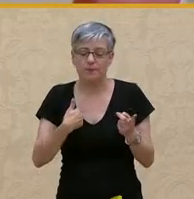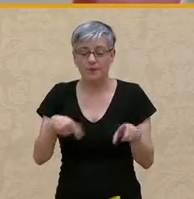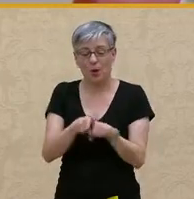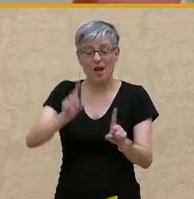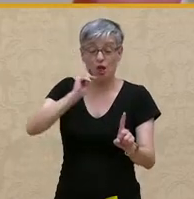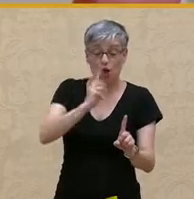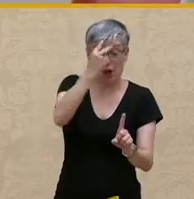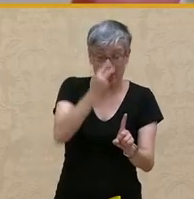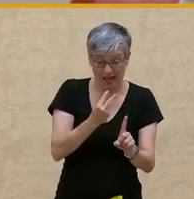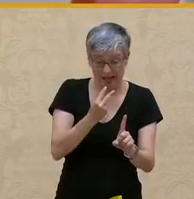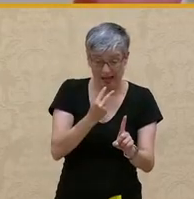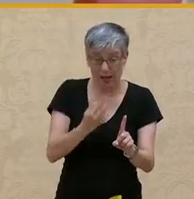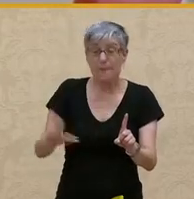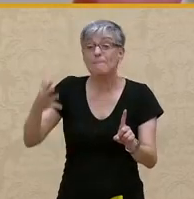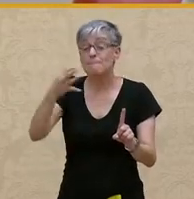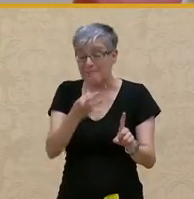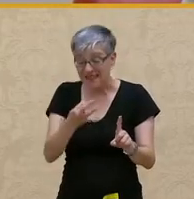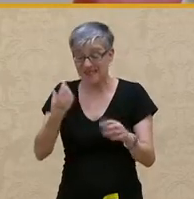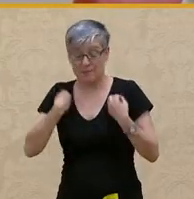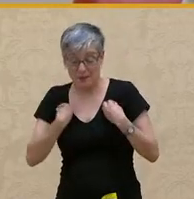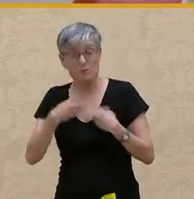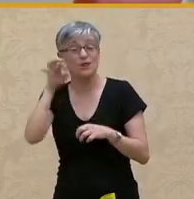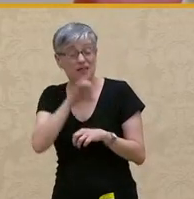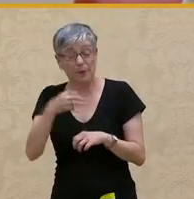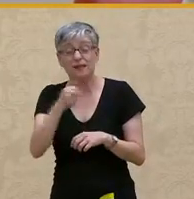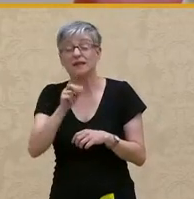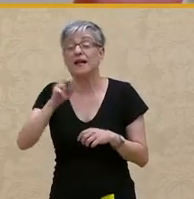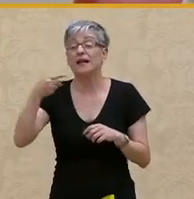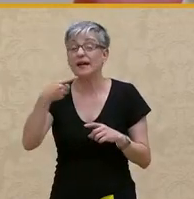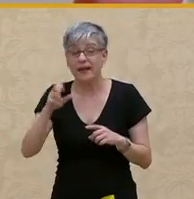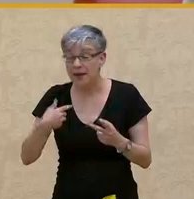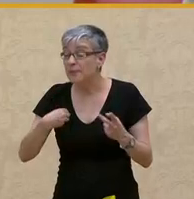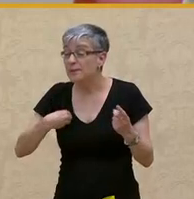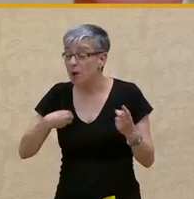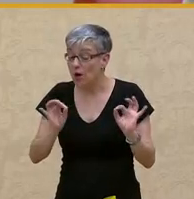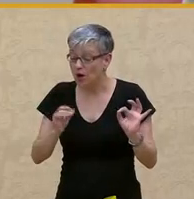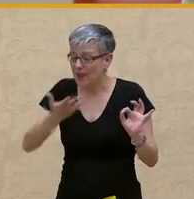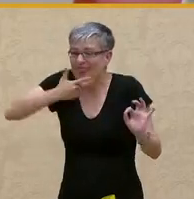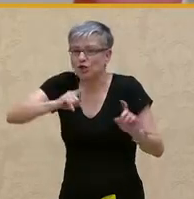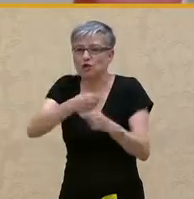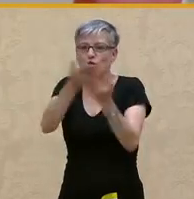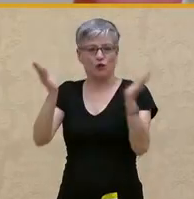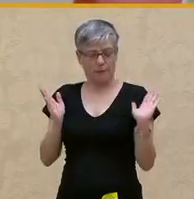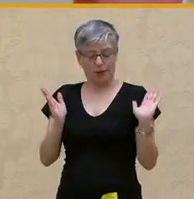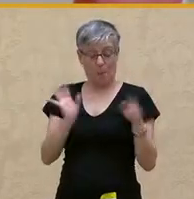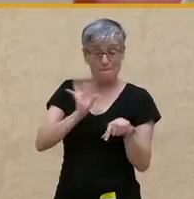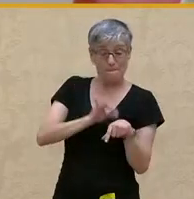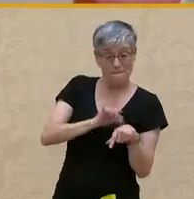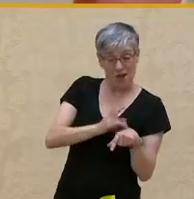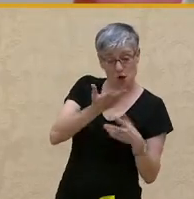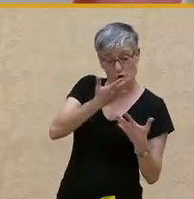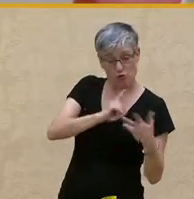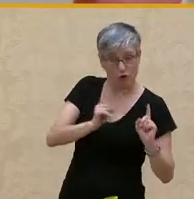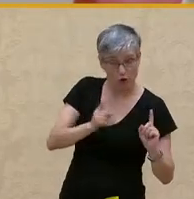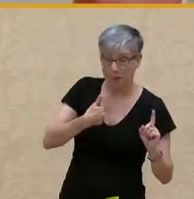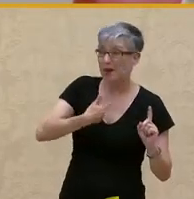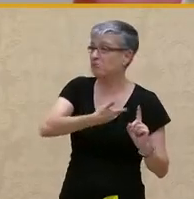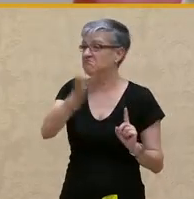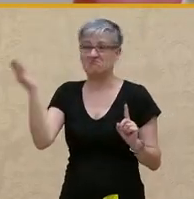sino también del síndrome de Charge no solo a nivel de médicos, sino a nivel generalizado.